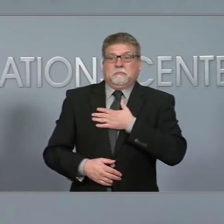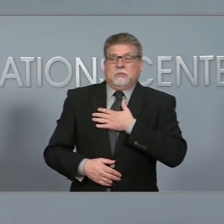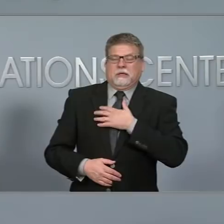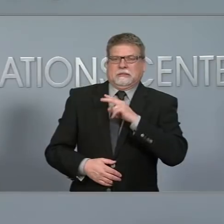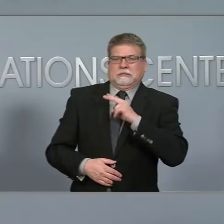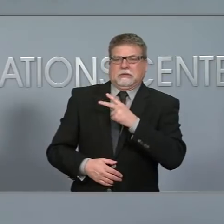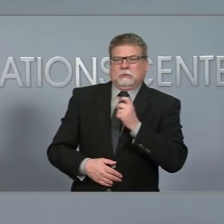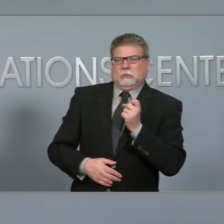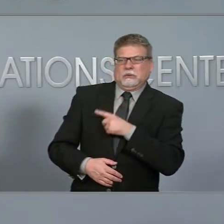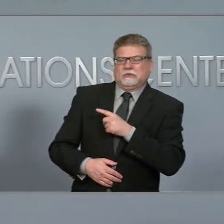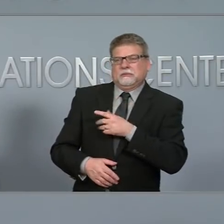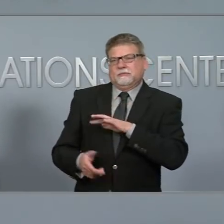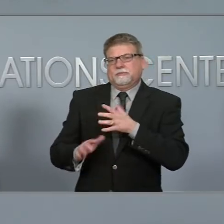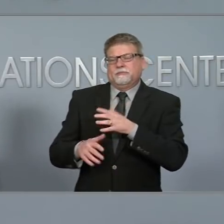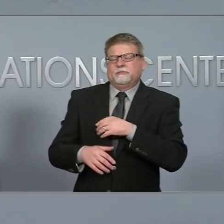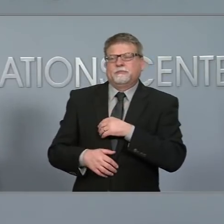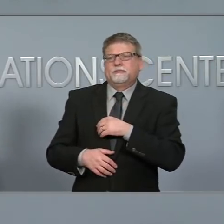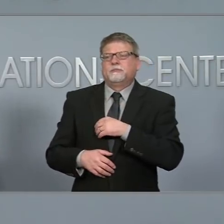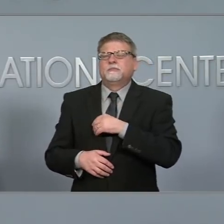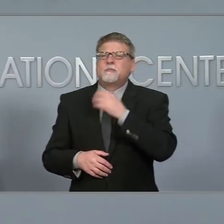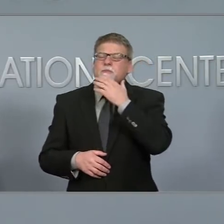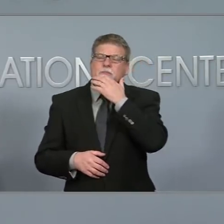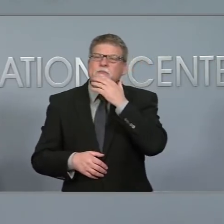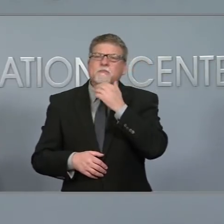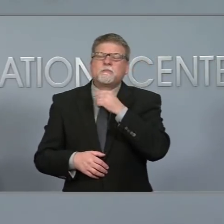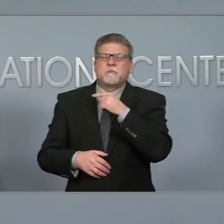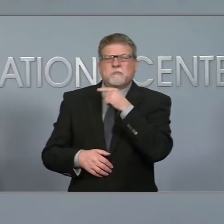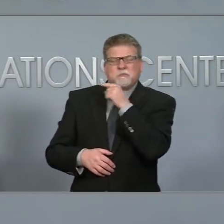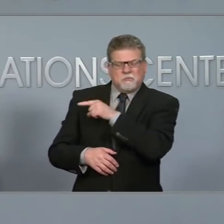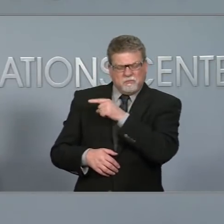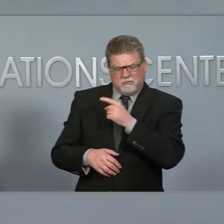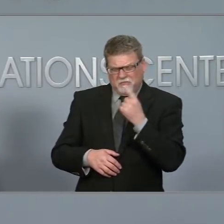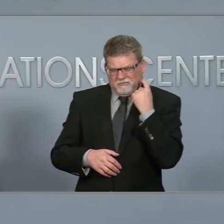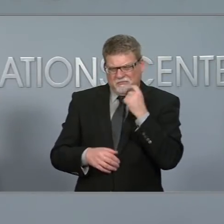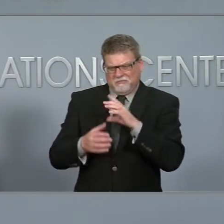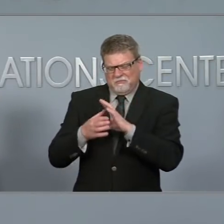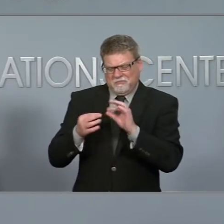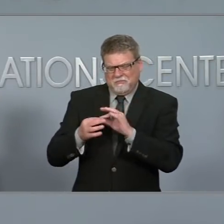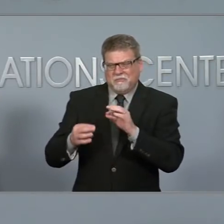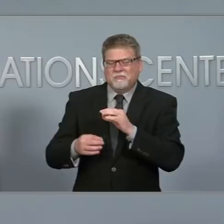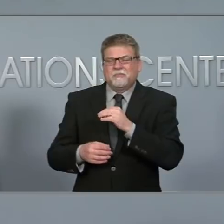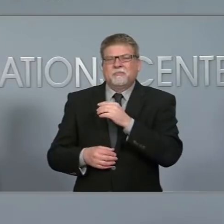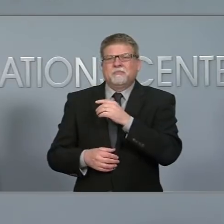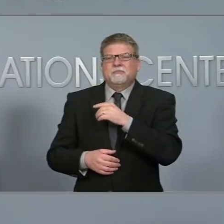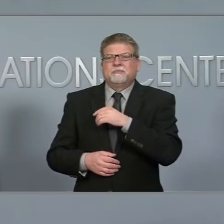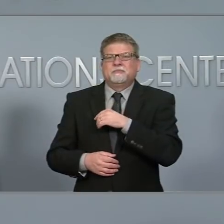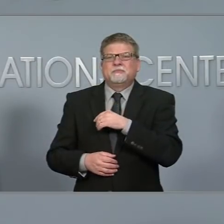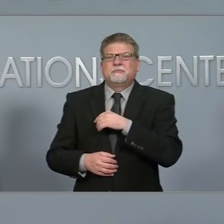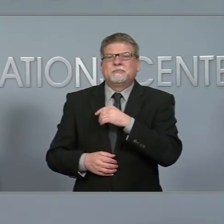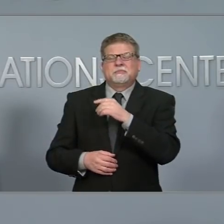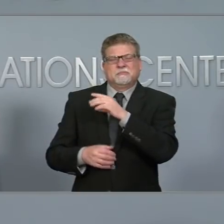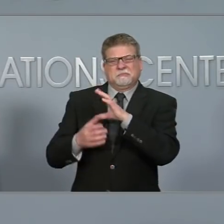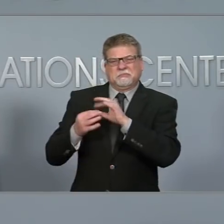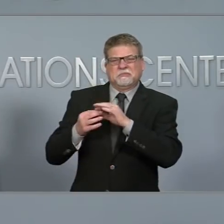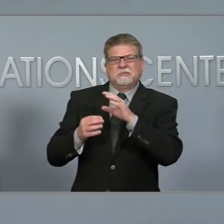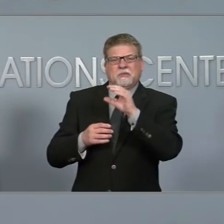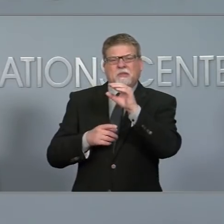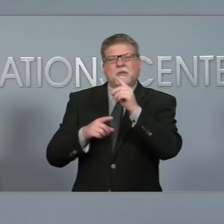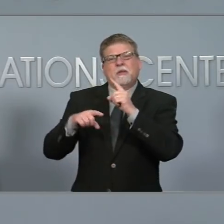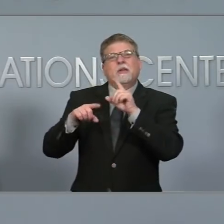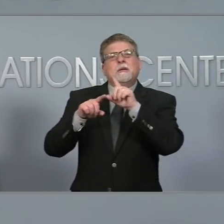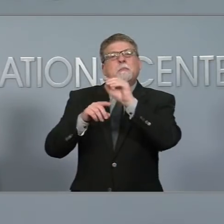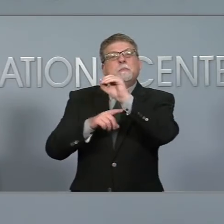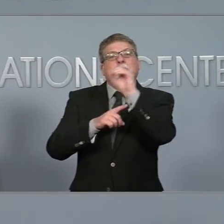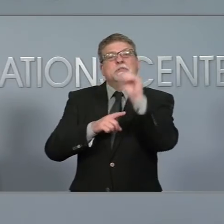aceite alimentario área.